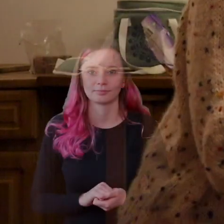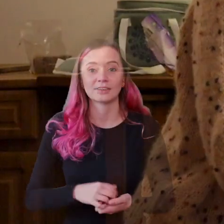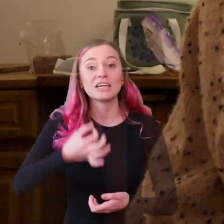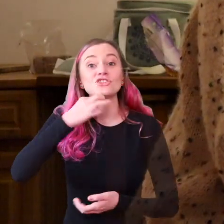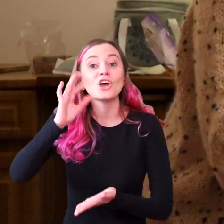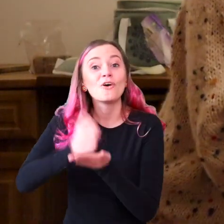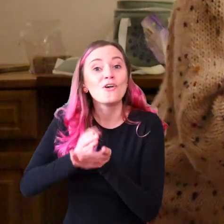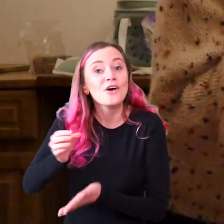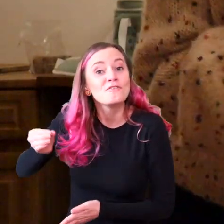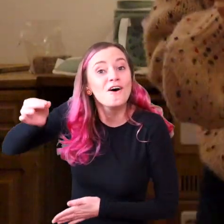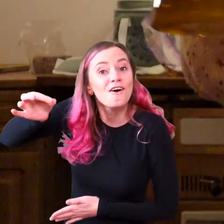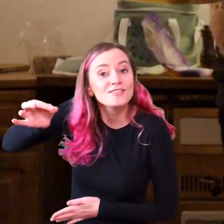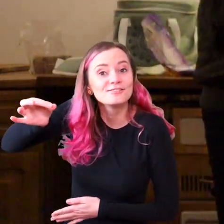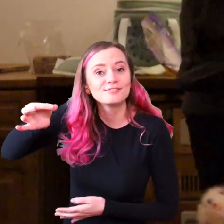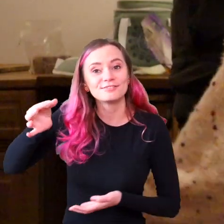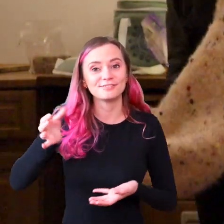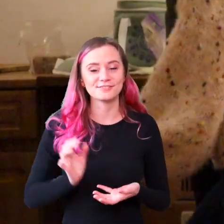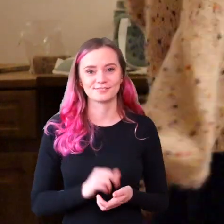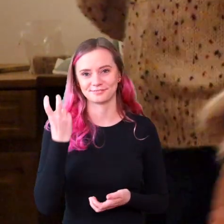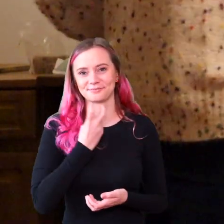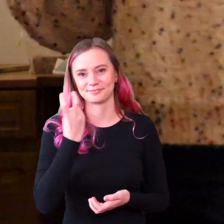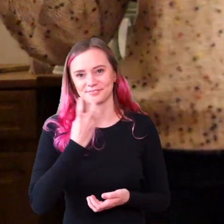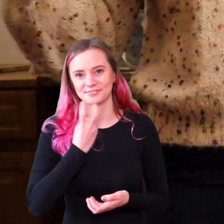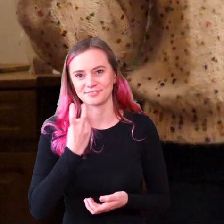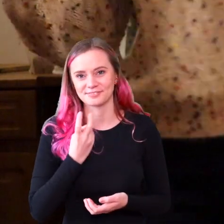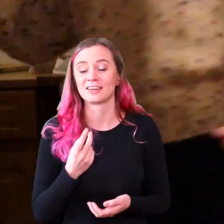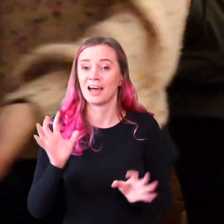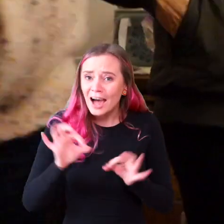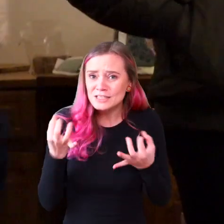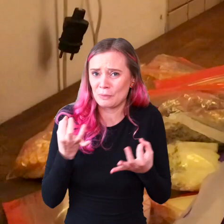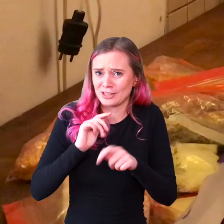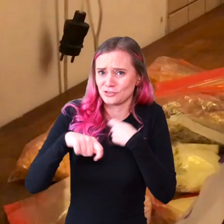A já jsem udělala čaj!! Jsem užitečná, ne?:D